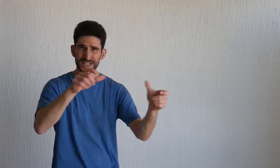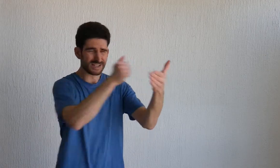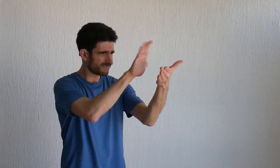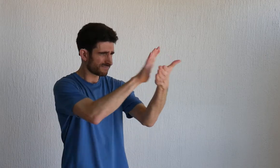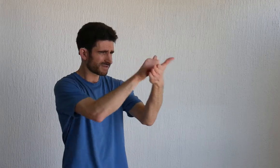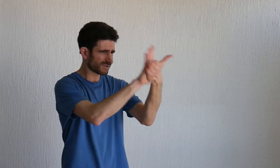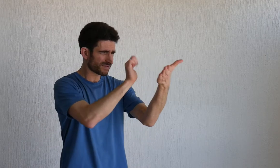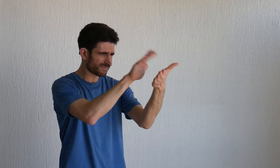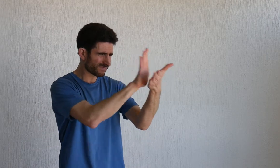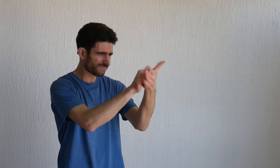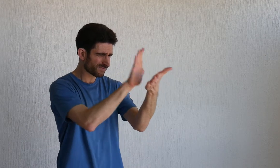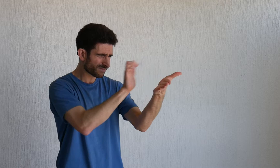avec le plus de réinscriptions.